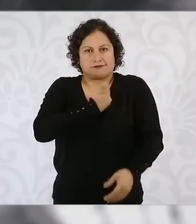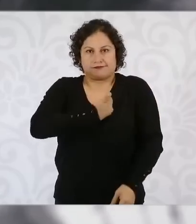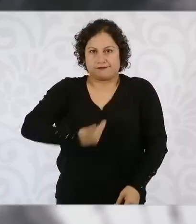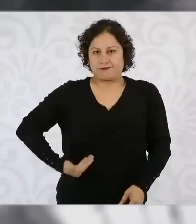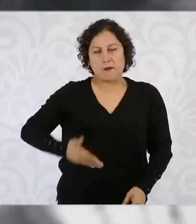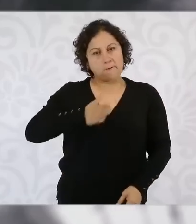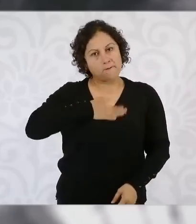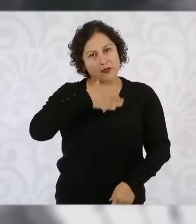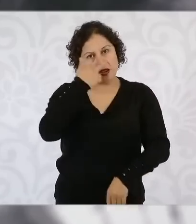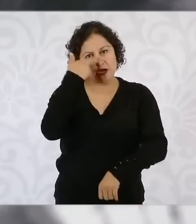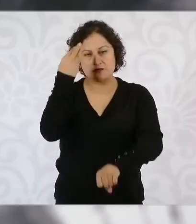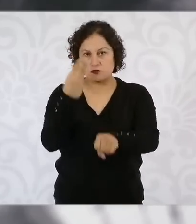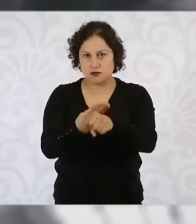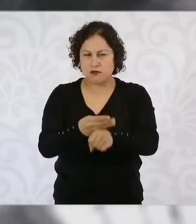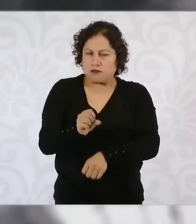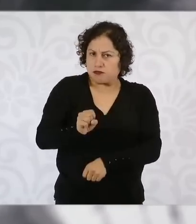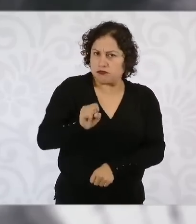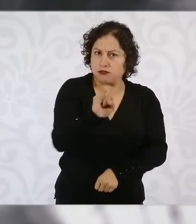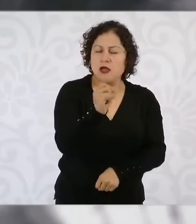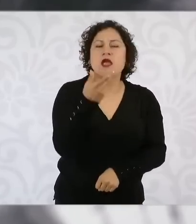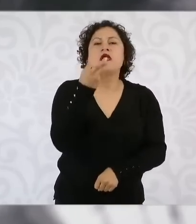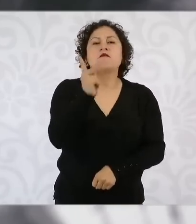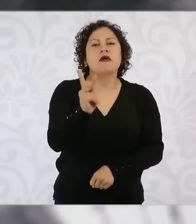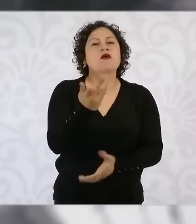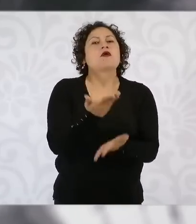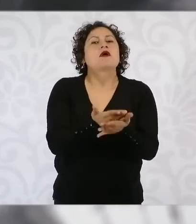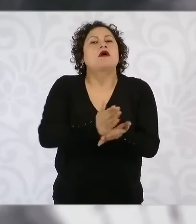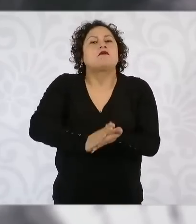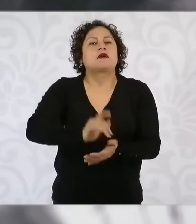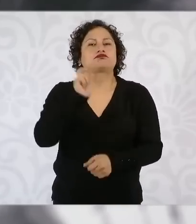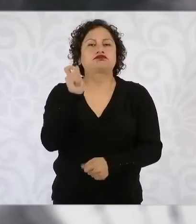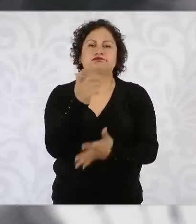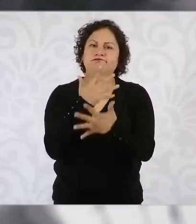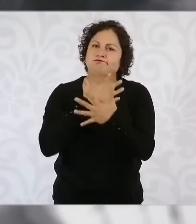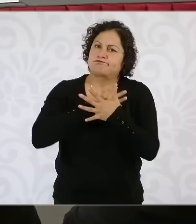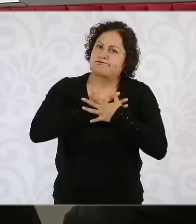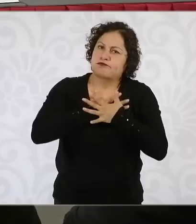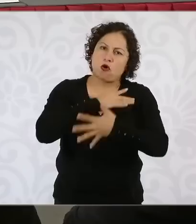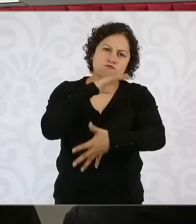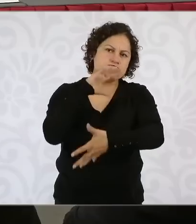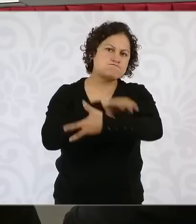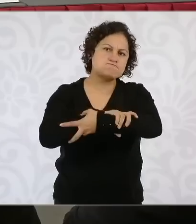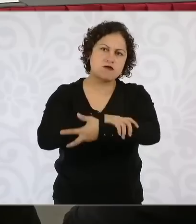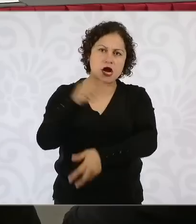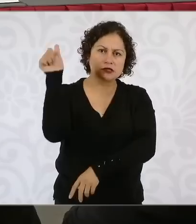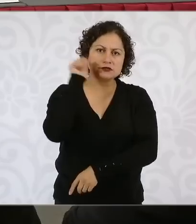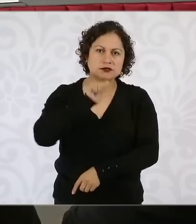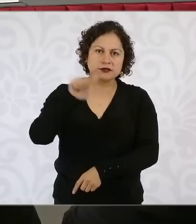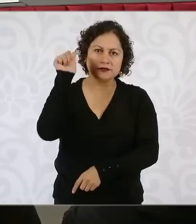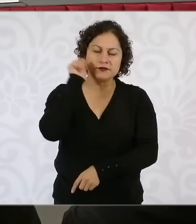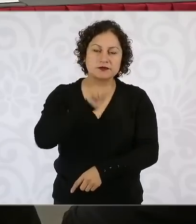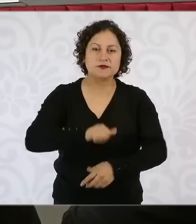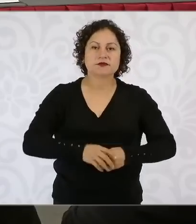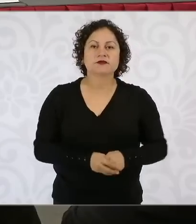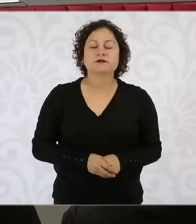hacemos con convicción y con mucha solidaridad y amor en esta conversación hubo alguna posibilidad